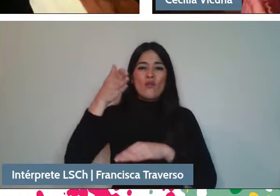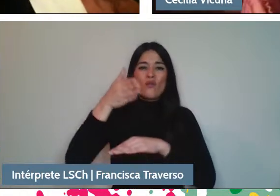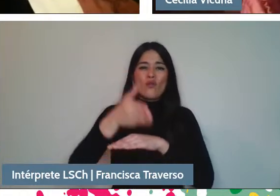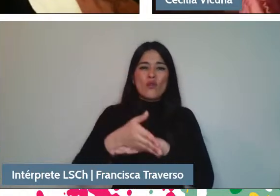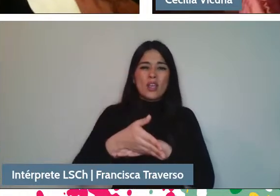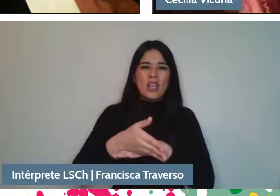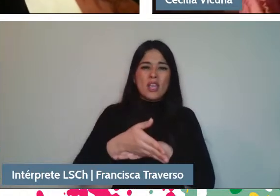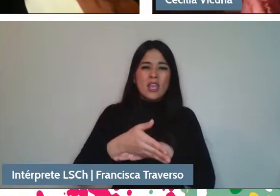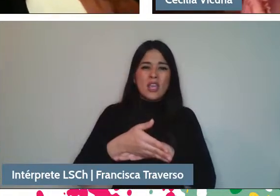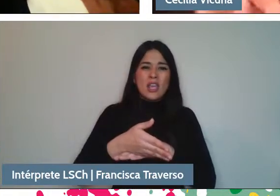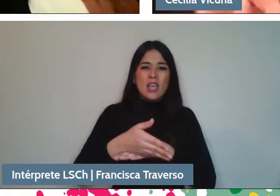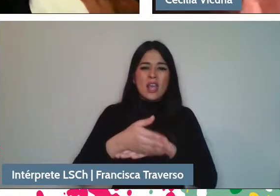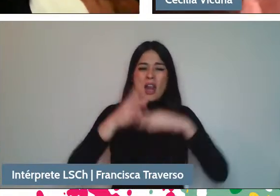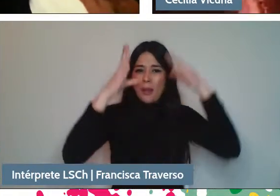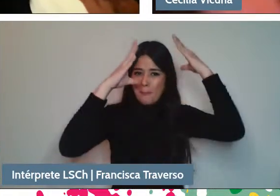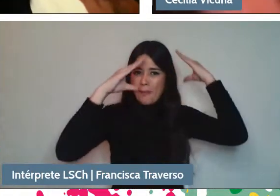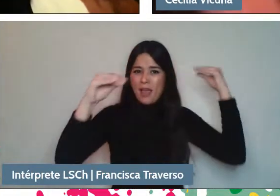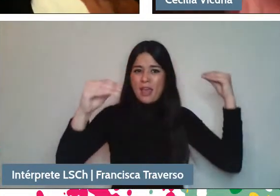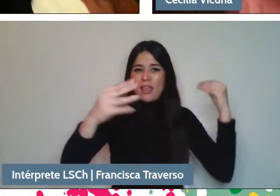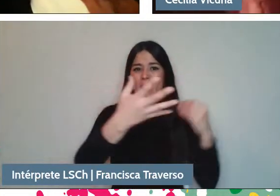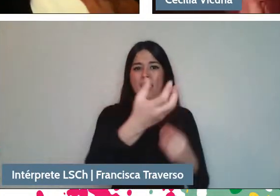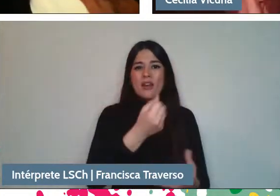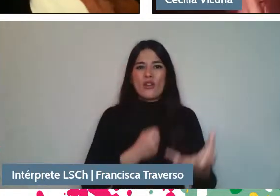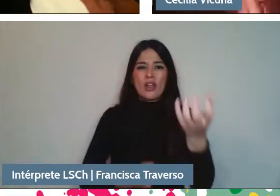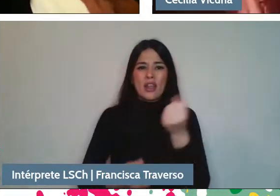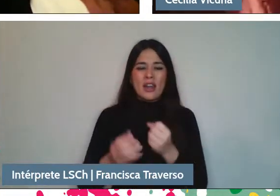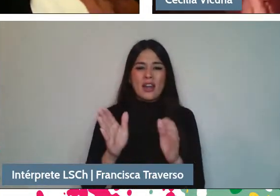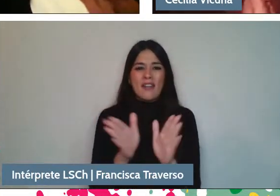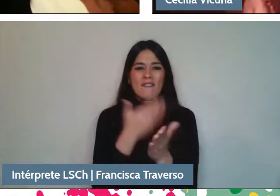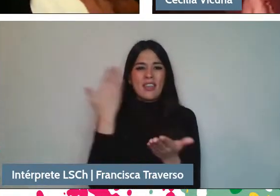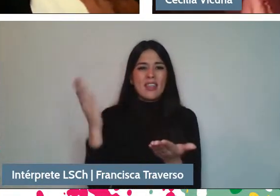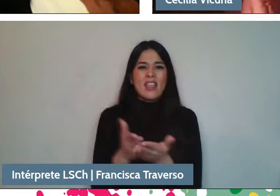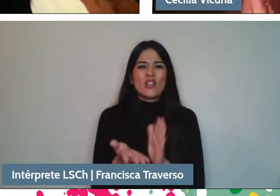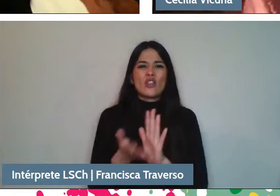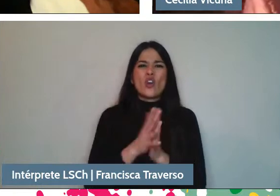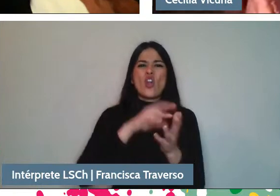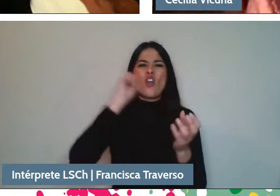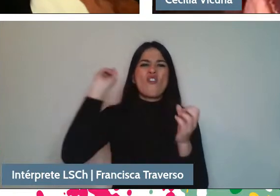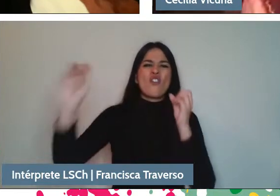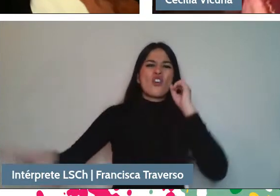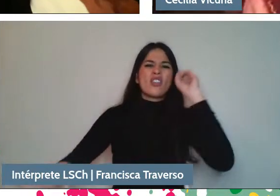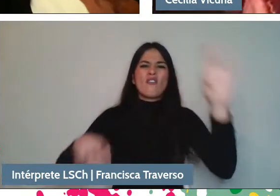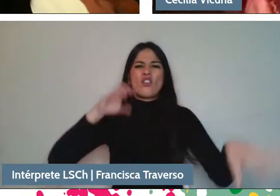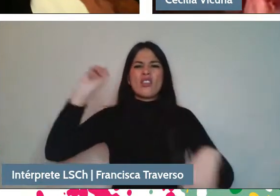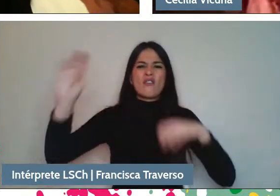Las revistas que quedaban: miles revistas. Todo lo botaban. Entonces, yo pedía permiso, me daban permiso